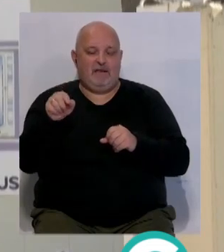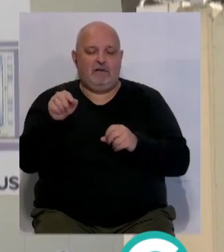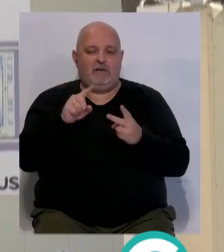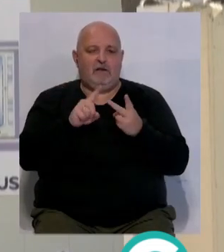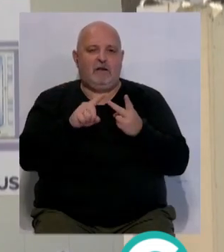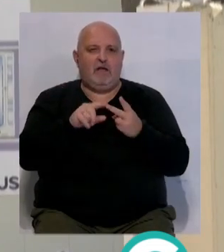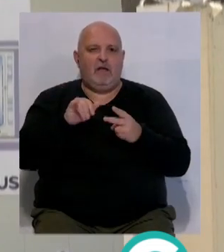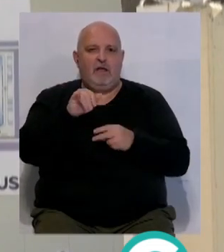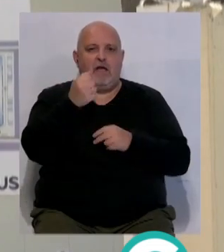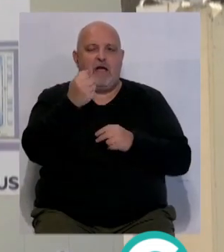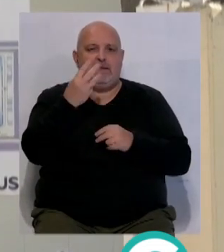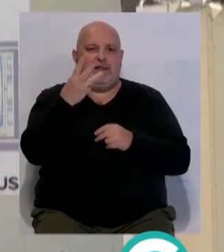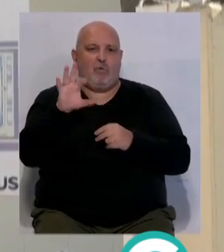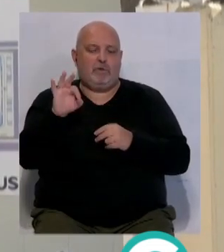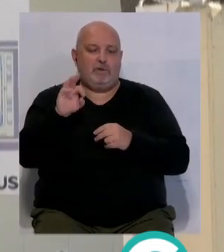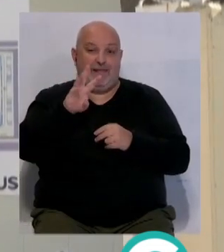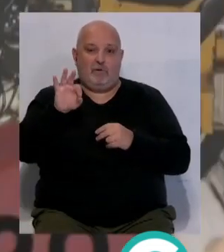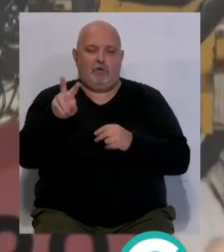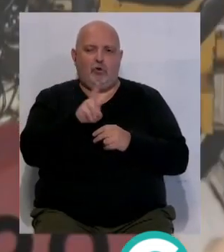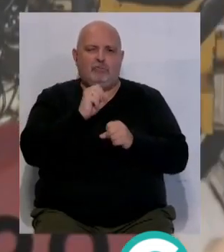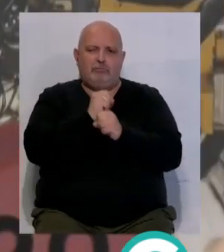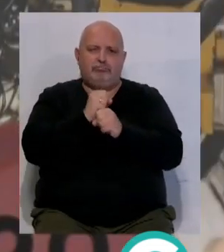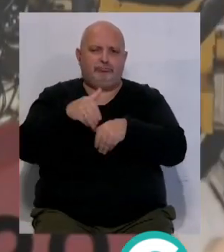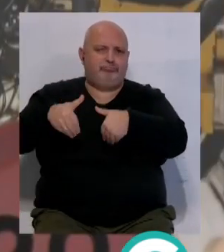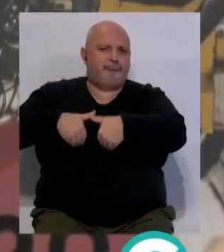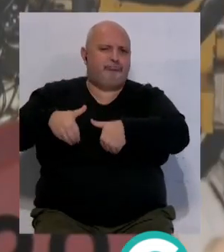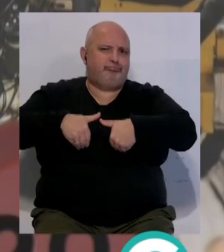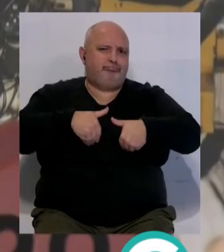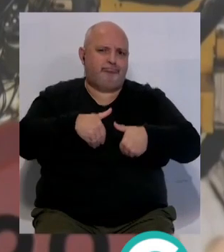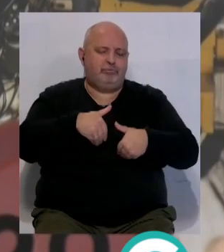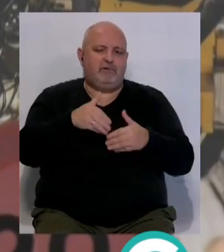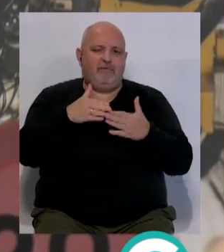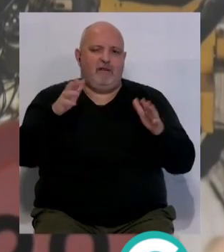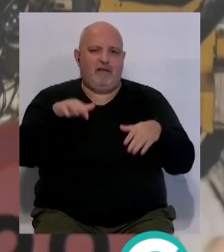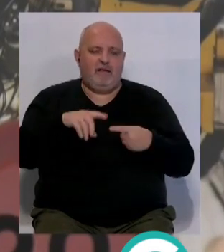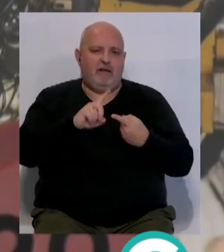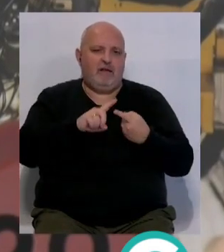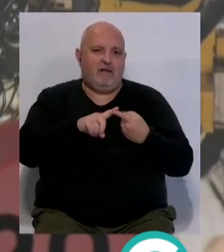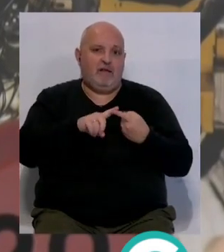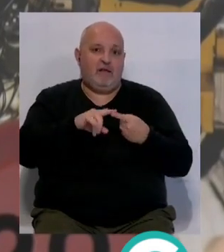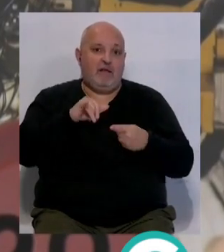avión a 350 que da muchísimas horas de trabajo en la Bahía tanto a la airbus como a la empresa